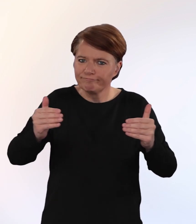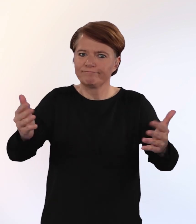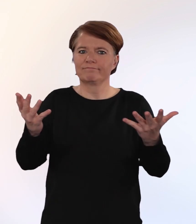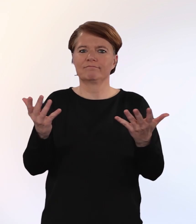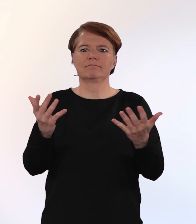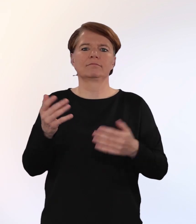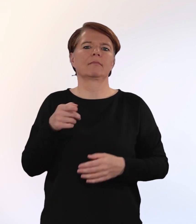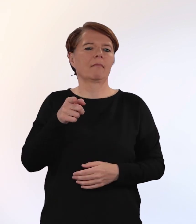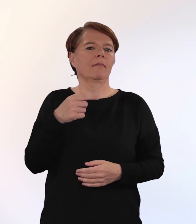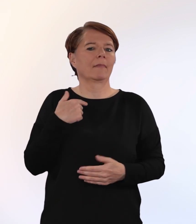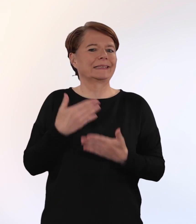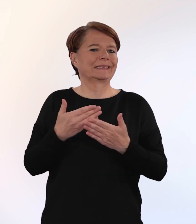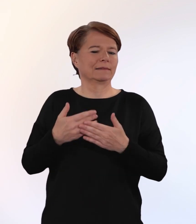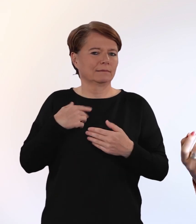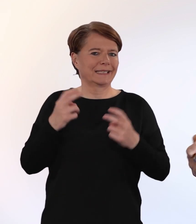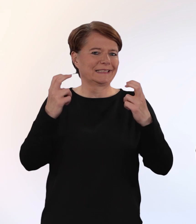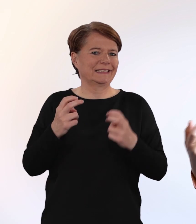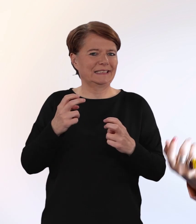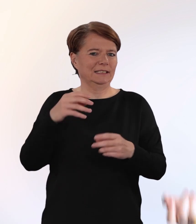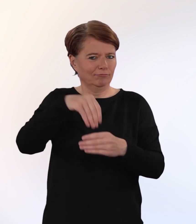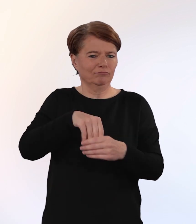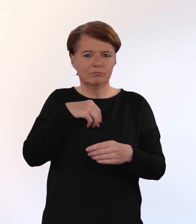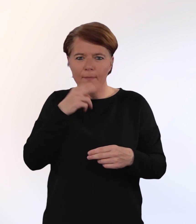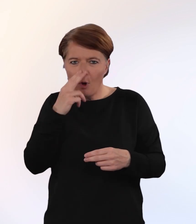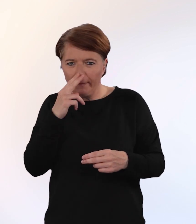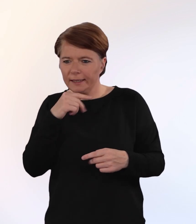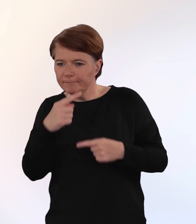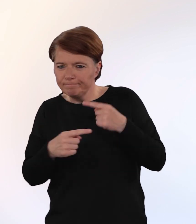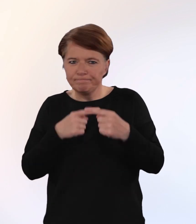Und das durfte ich weiter erarbeiten bei der Residenz.